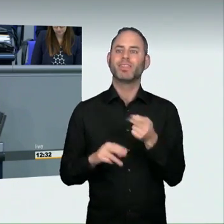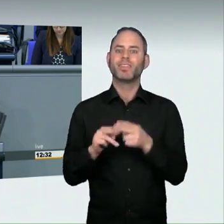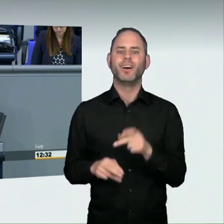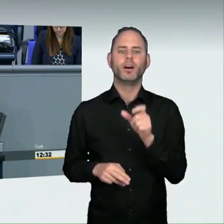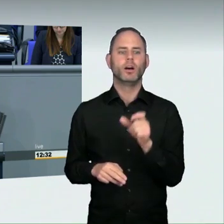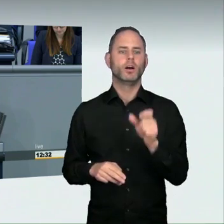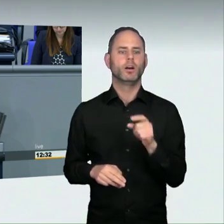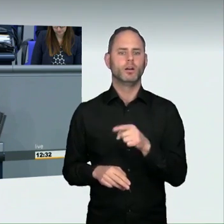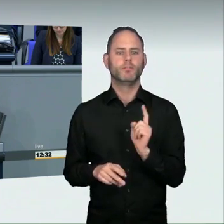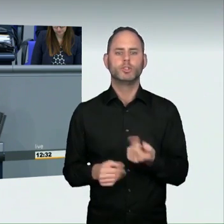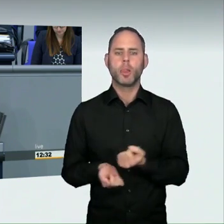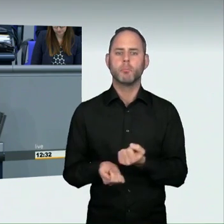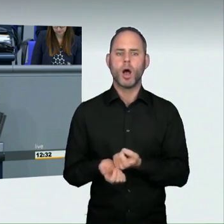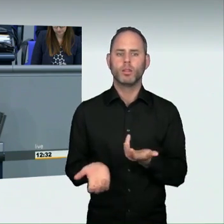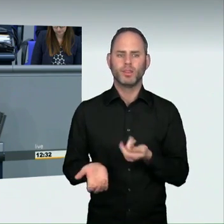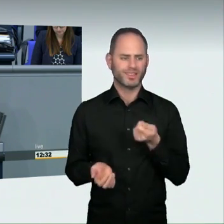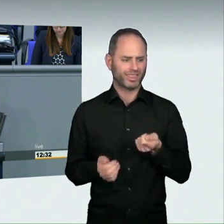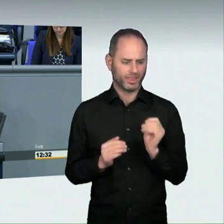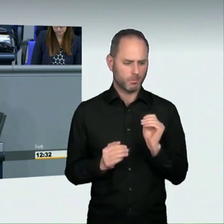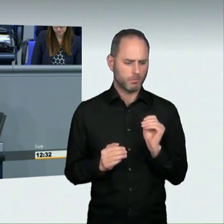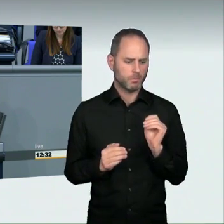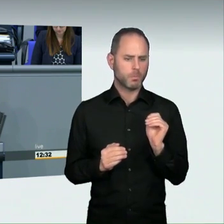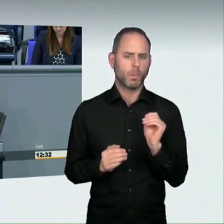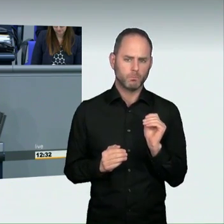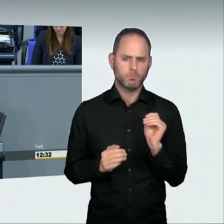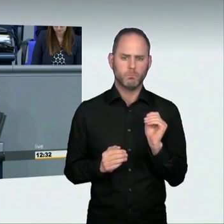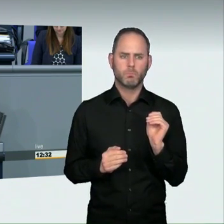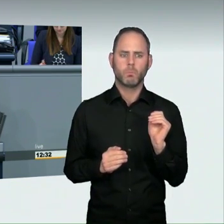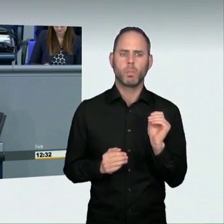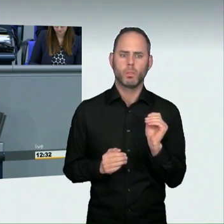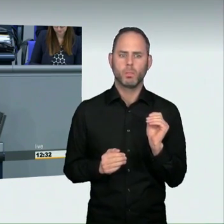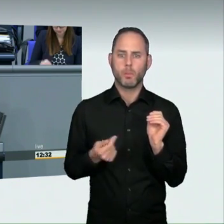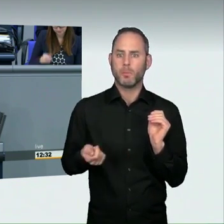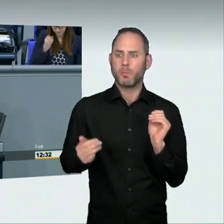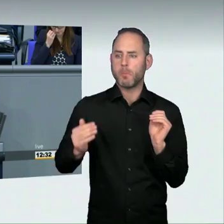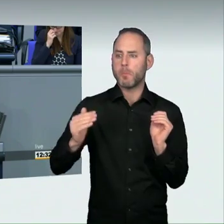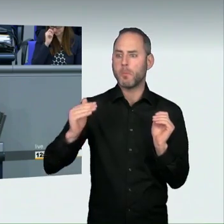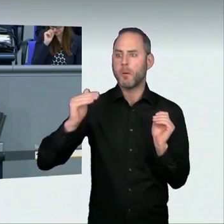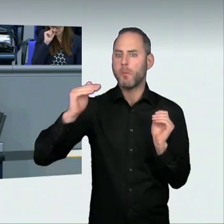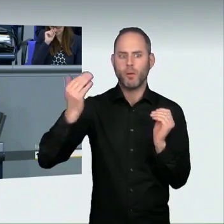die ganz klar den Weg weisen. Eigentlich wurde verabredet, dass das Mietrechtspaket II umgesetzt werden muss. Ich stelle aber fest,